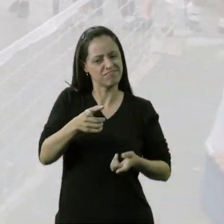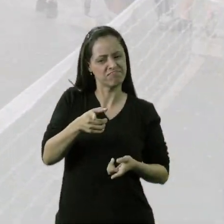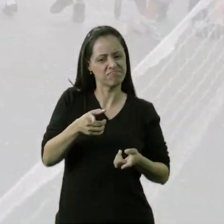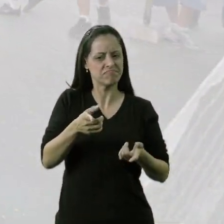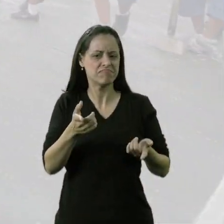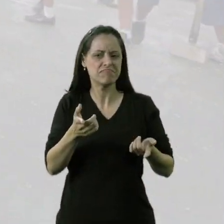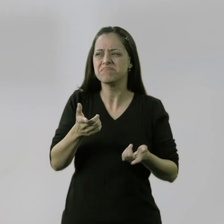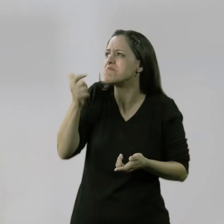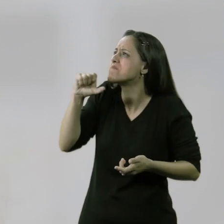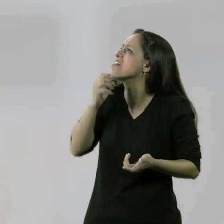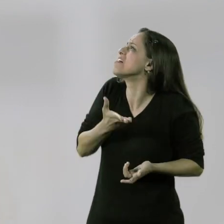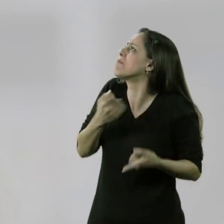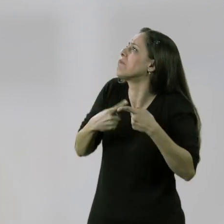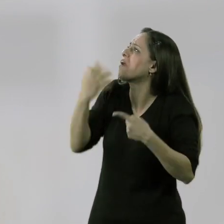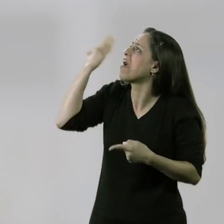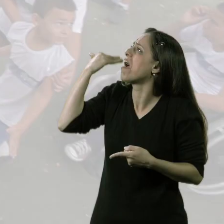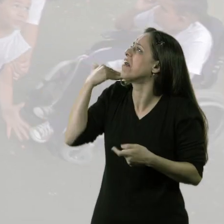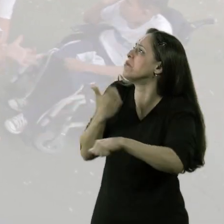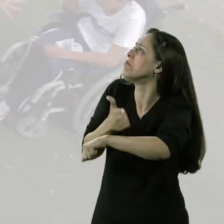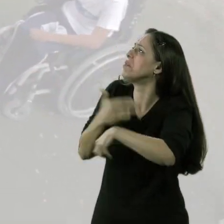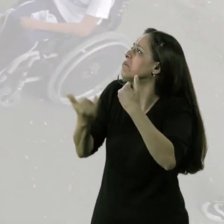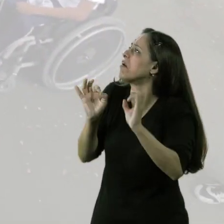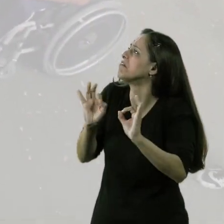e dizerem assim: “mãe, por que eles não faziam isso antes? ”.